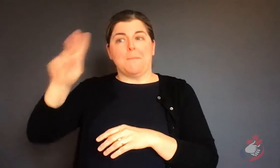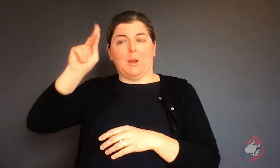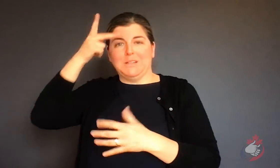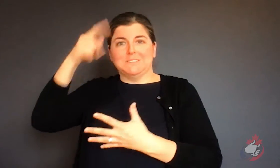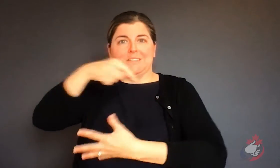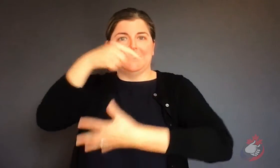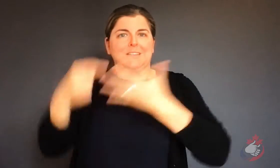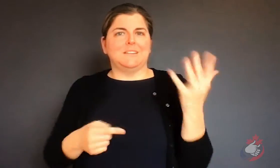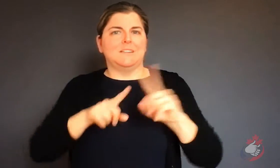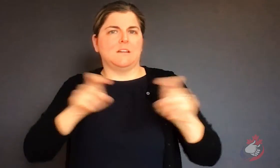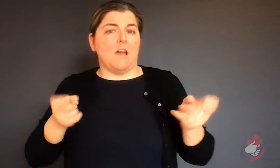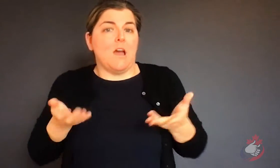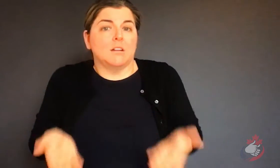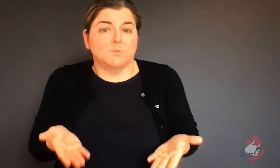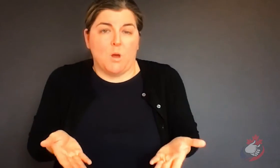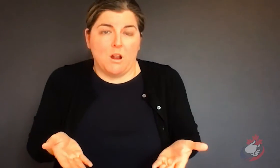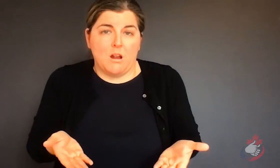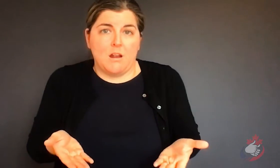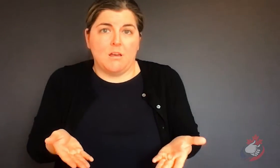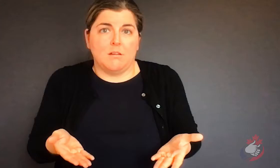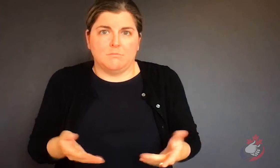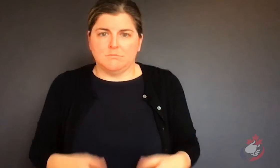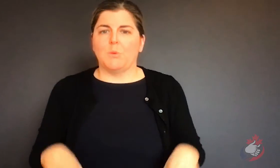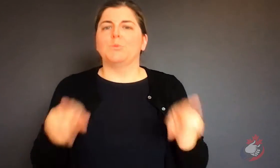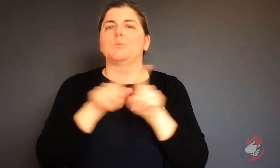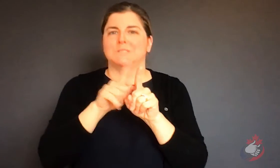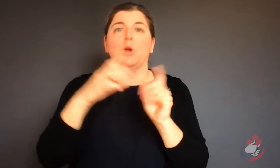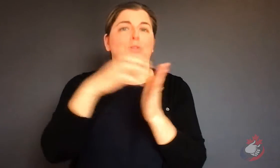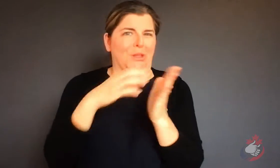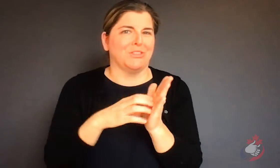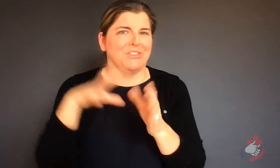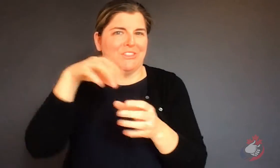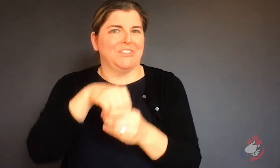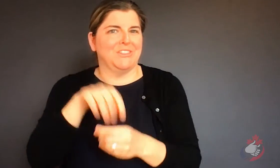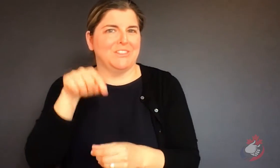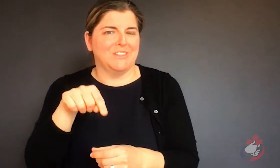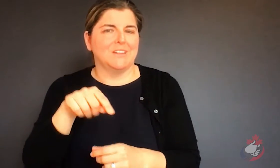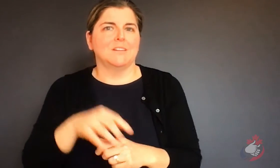ses politiques actuelles et de ce code :